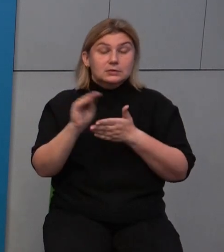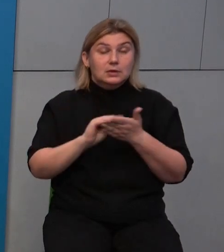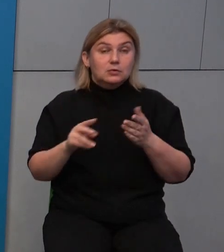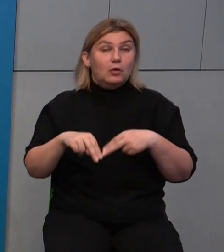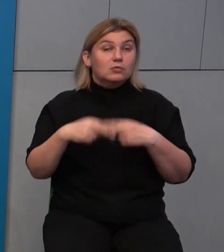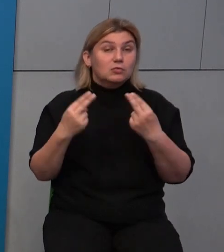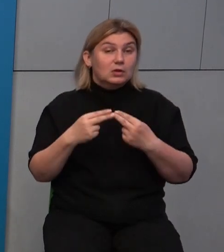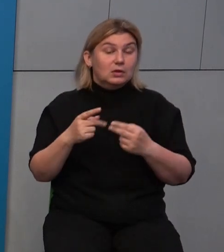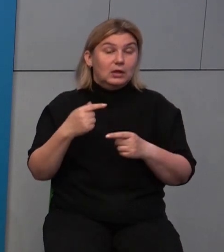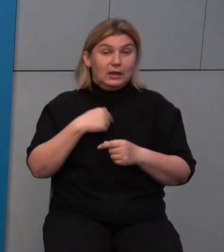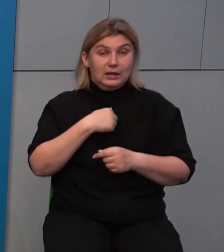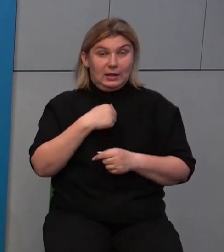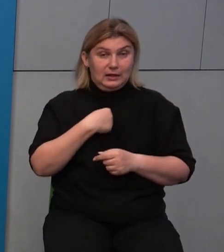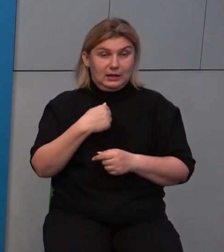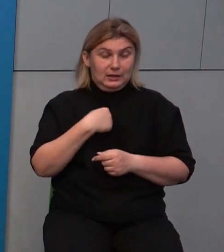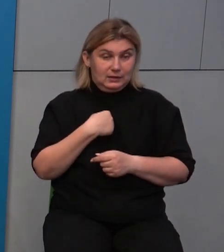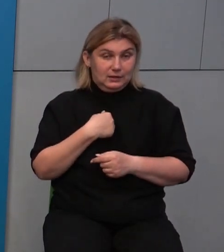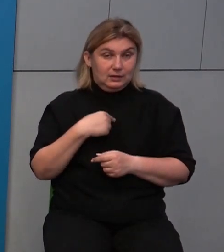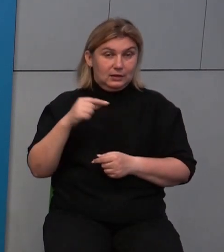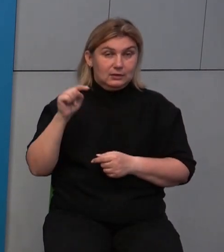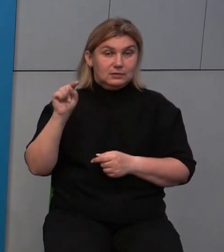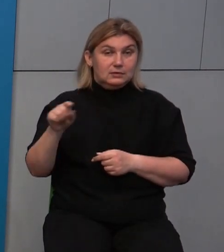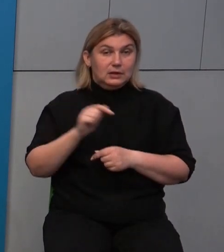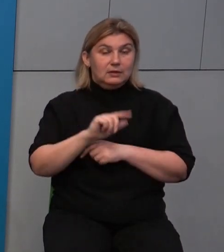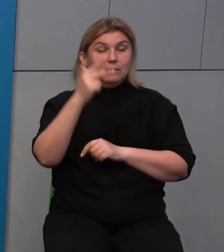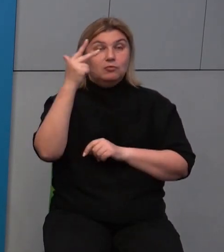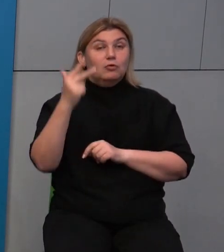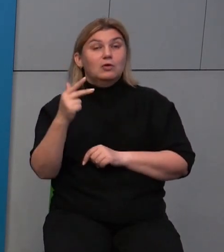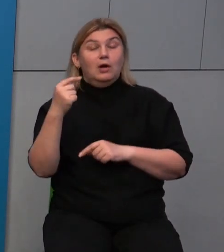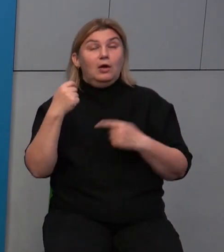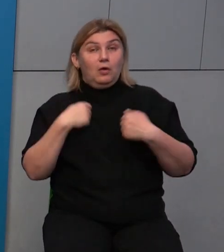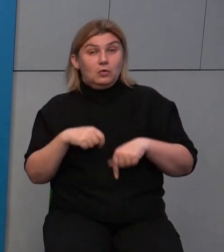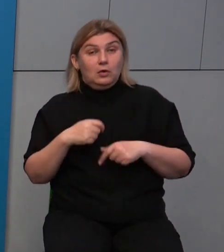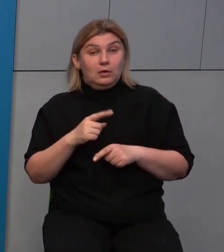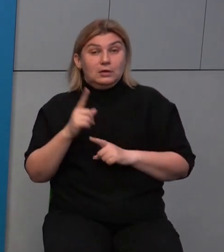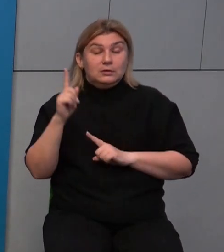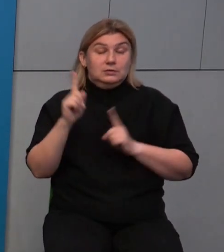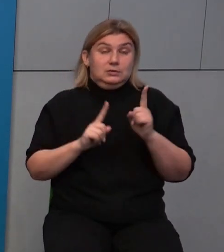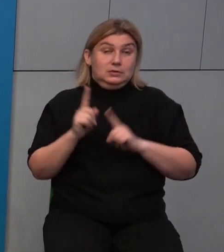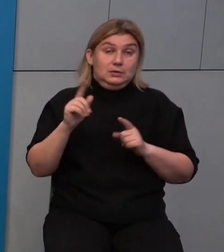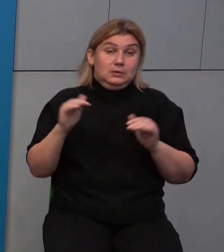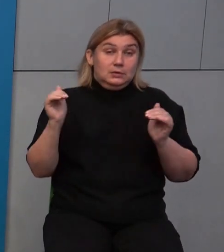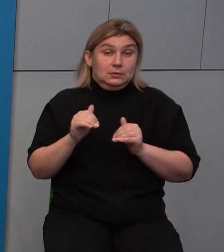To by było ja, ja, ja, a tam jest po prostu ta trzecia osoba i czasami być może